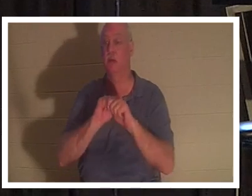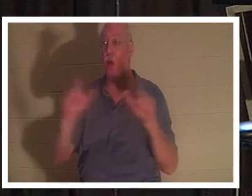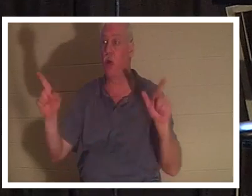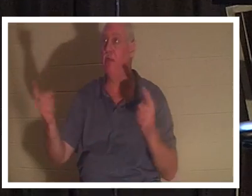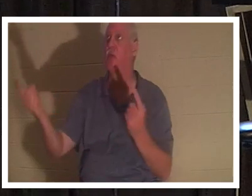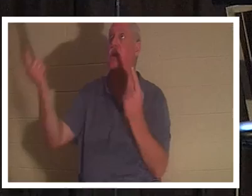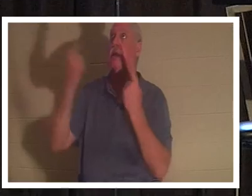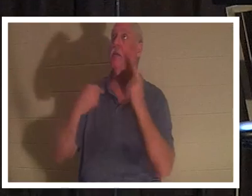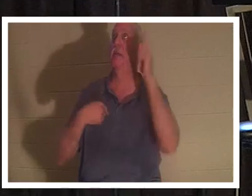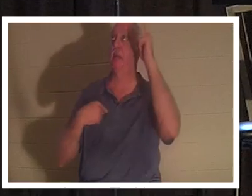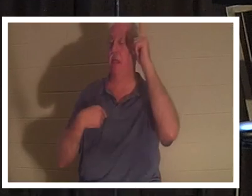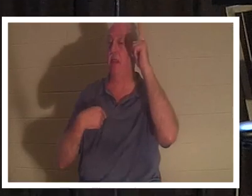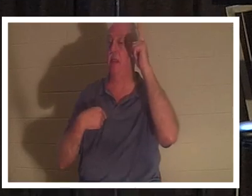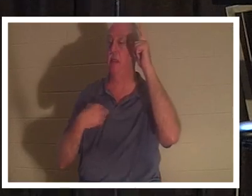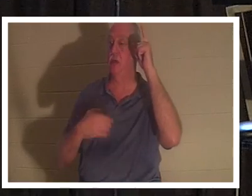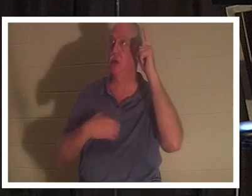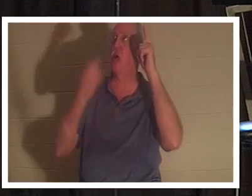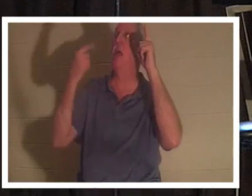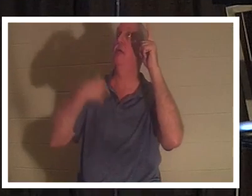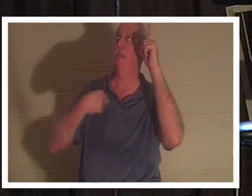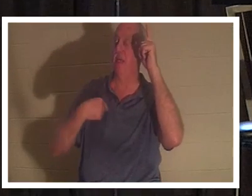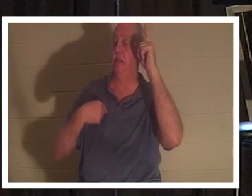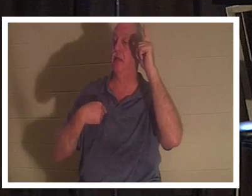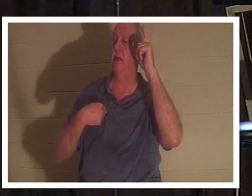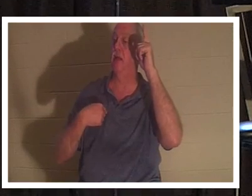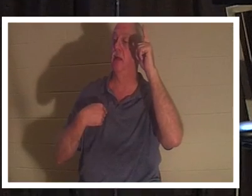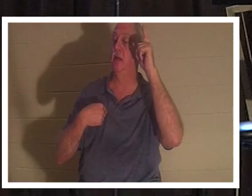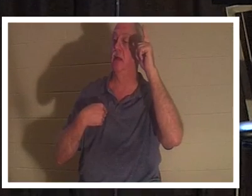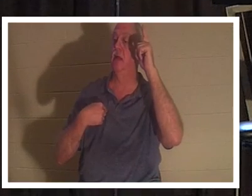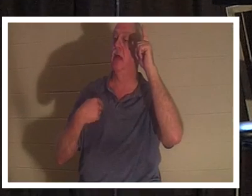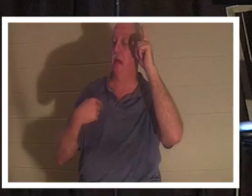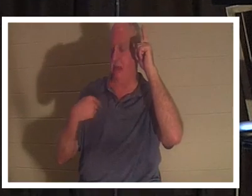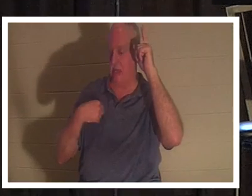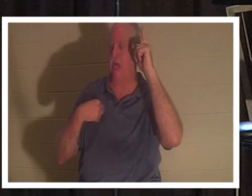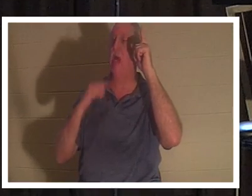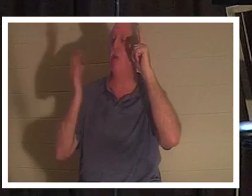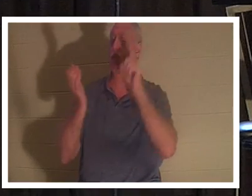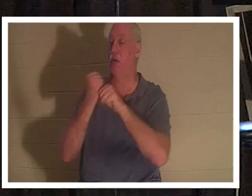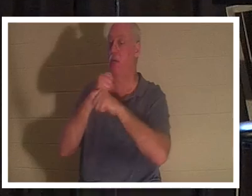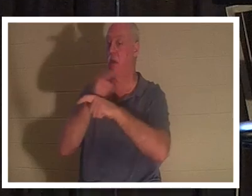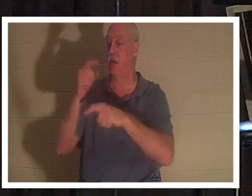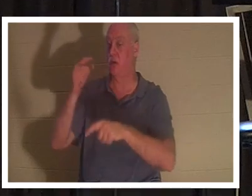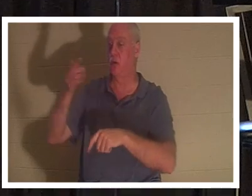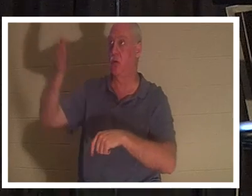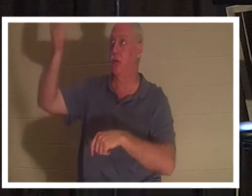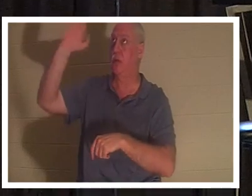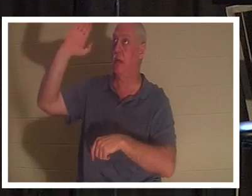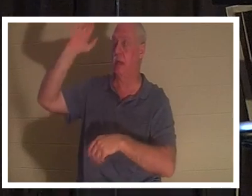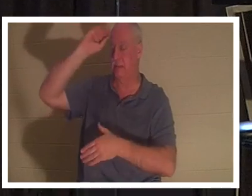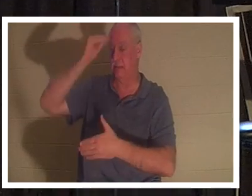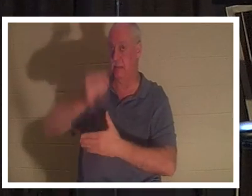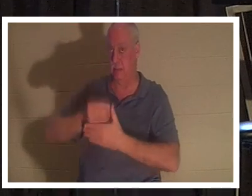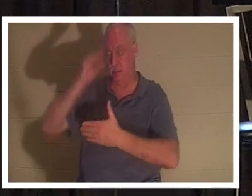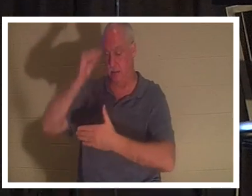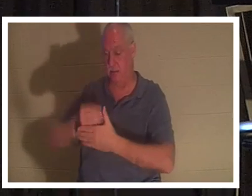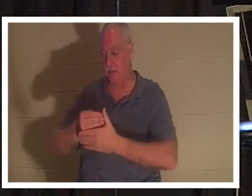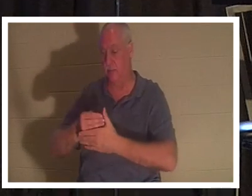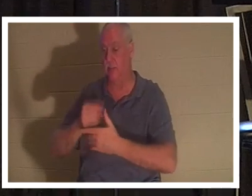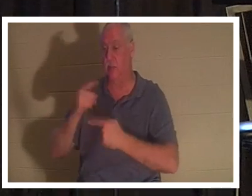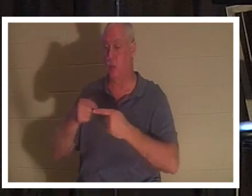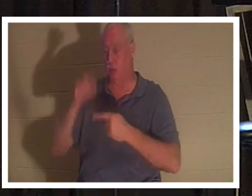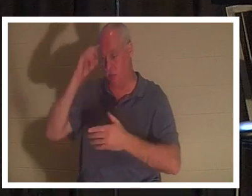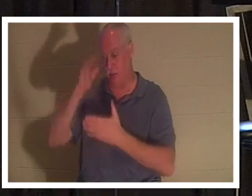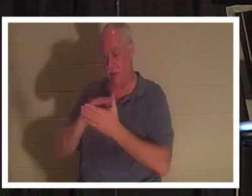わたしに呼びかけなさい。あなたがたを神の子にしてあげます。」と 彼は言います。 あなたがキリストを信じるとき、それは